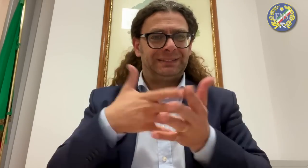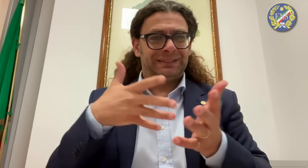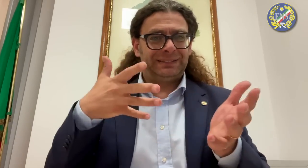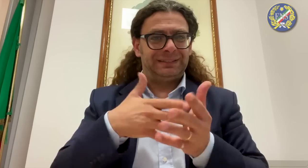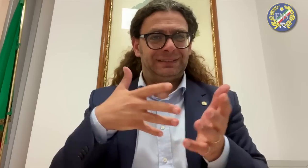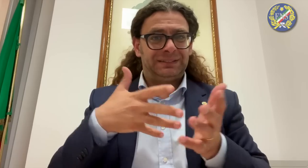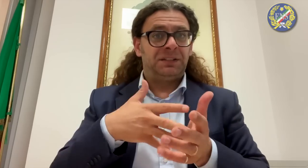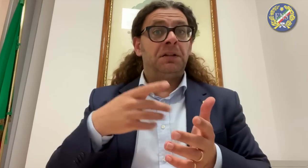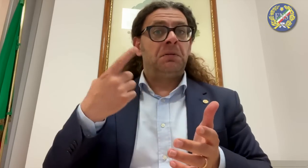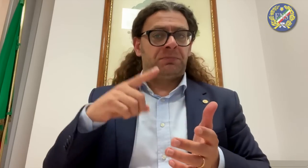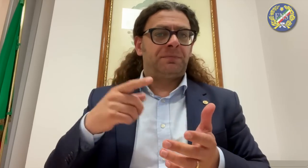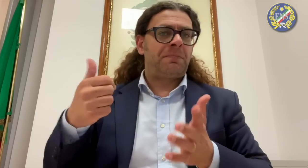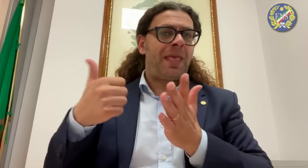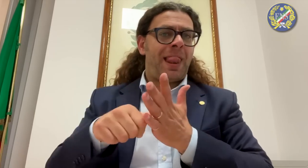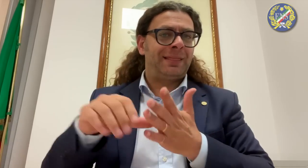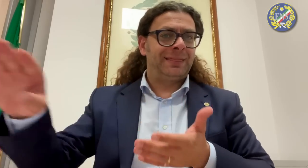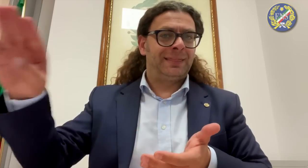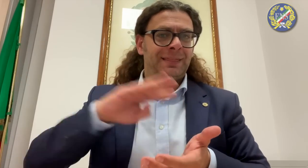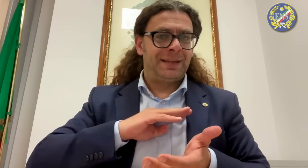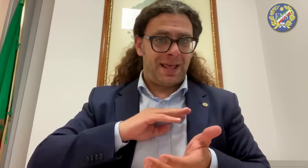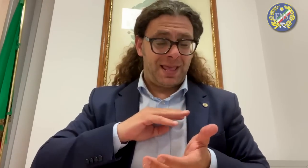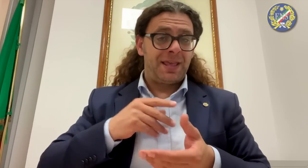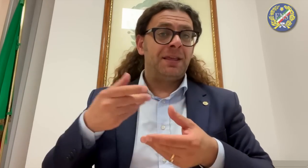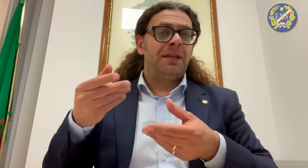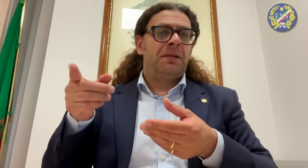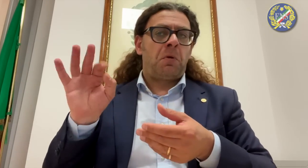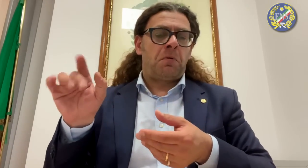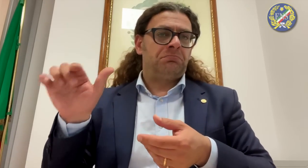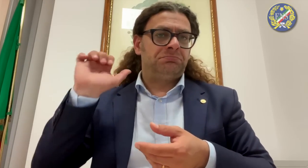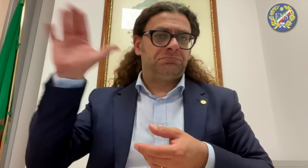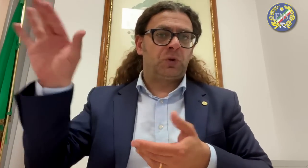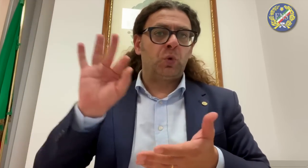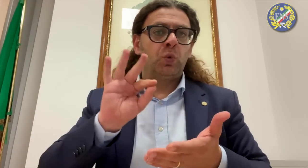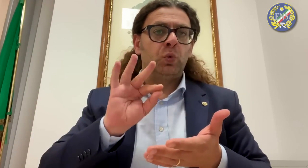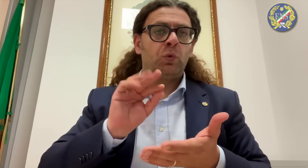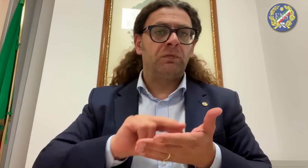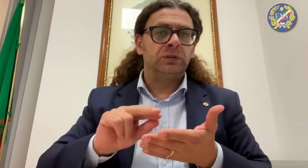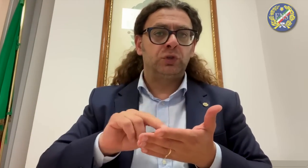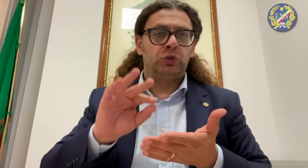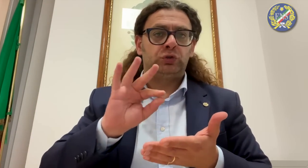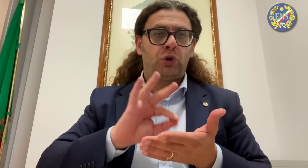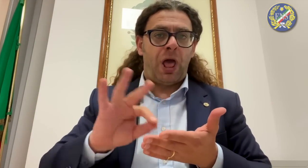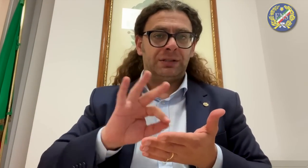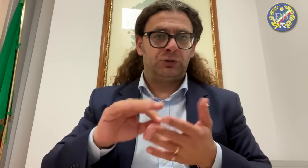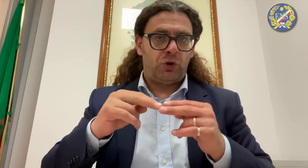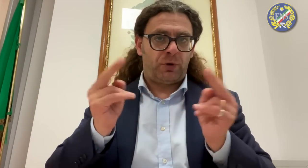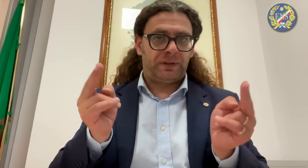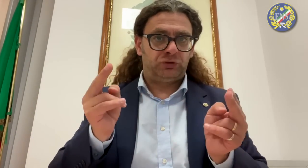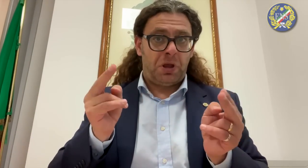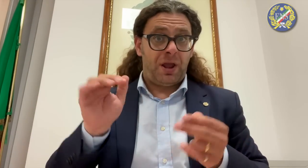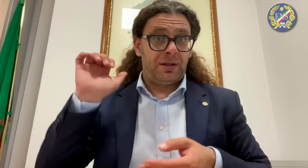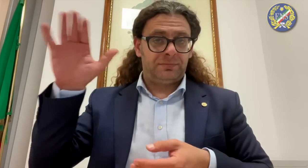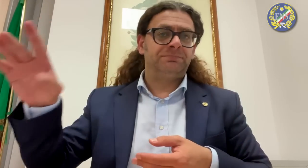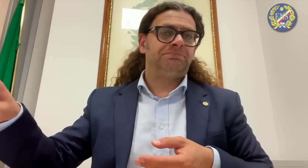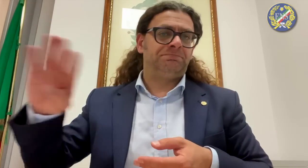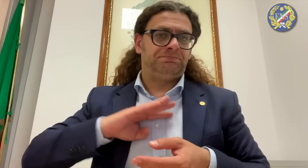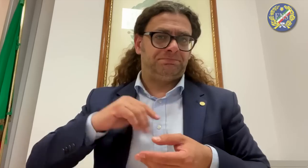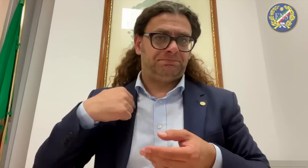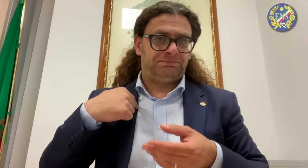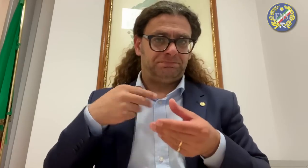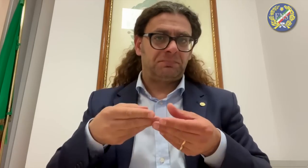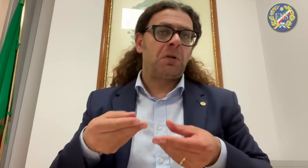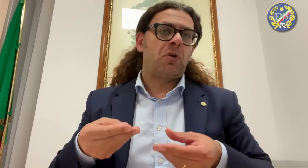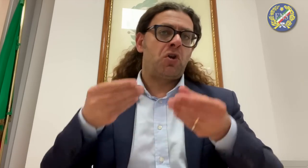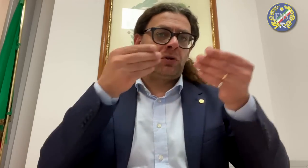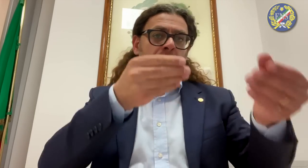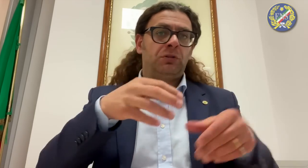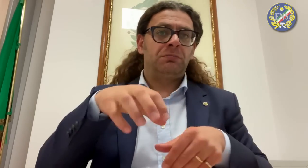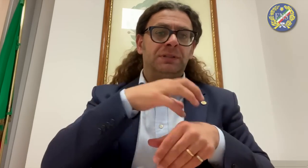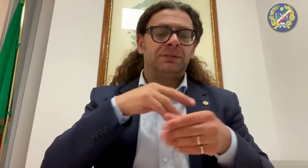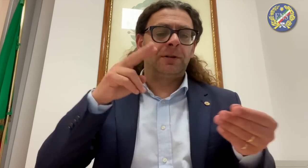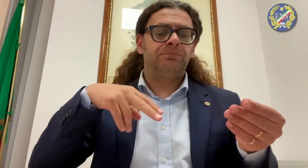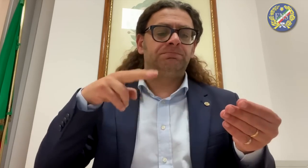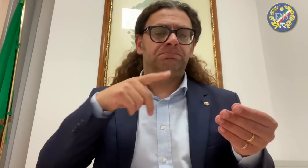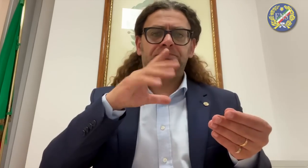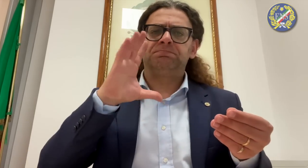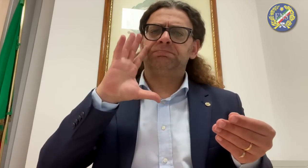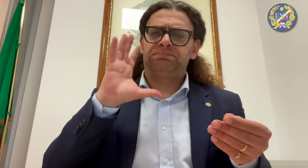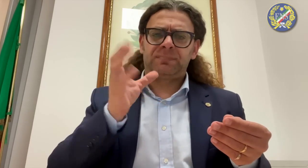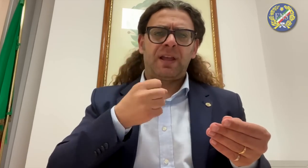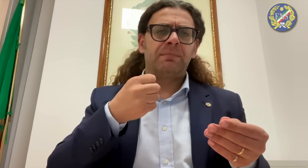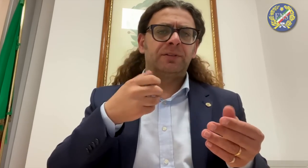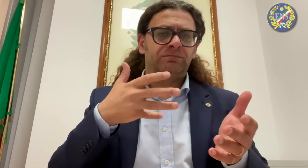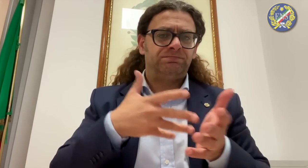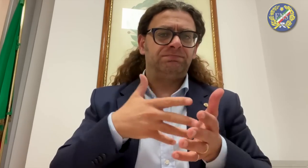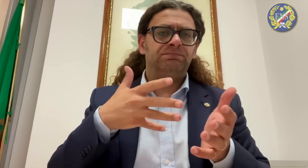Per tale motivo la famiglia ci ha trasmesso la lettera indirizzata all'Ufficio Scolastico Provinciale, che ho avuto modo di condividere in sede ministeriale.